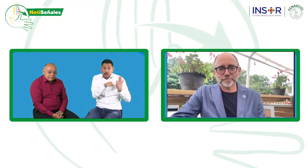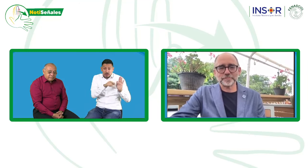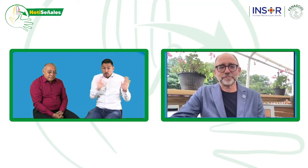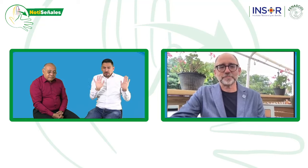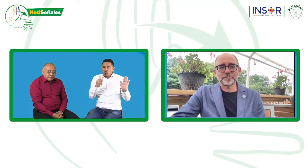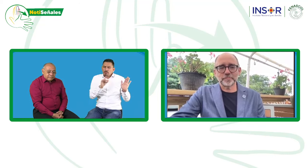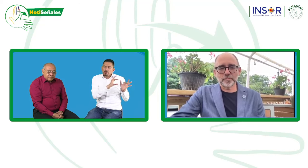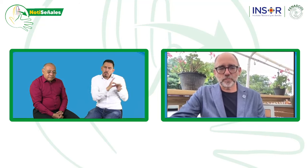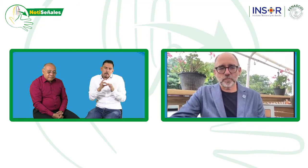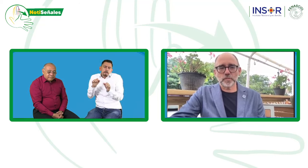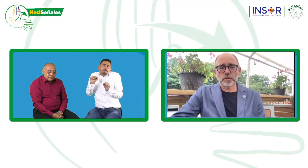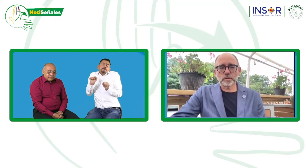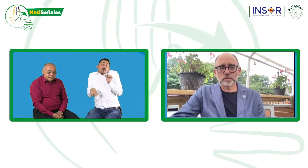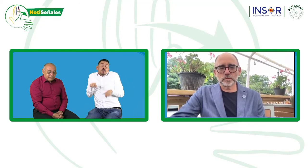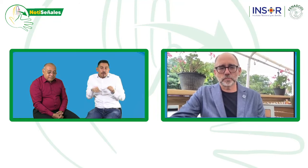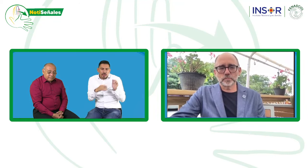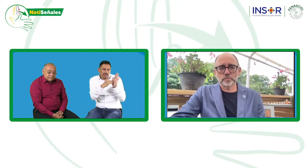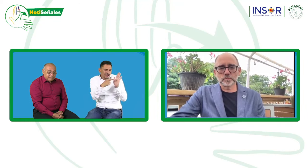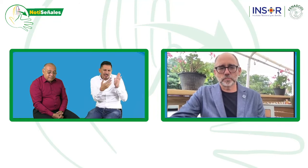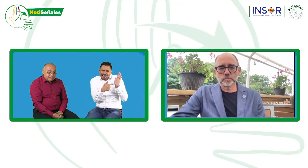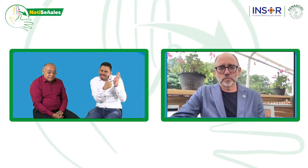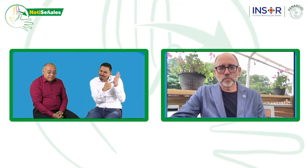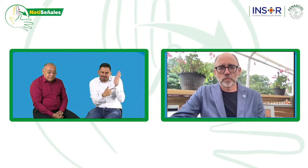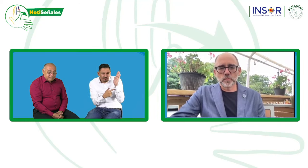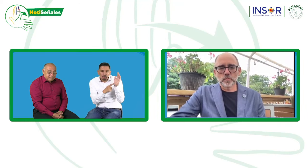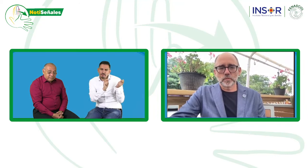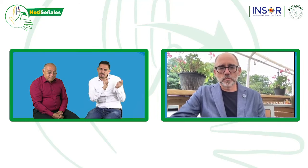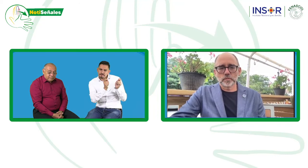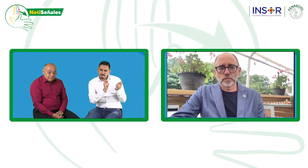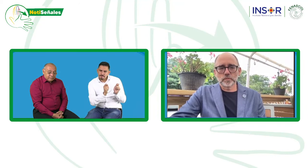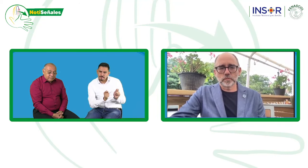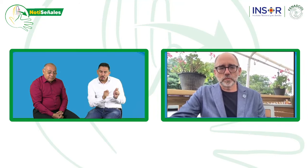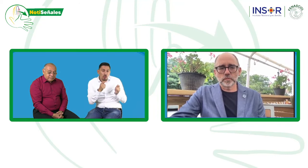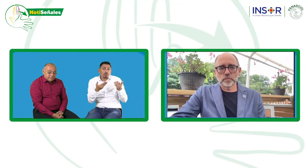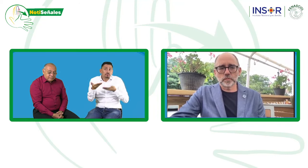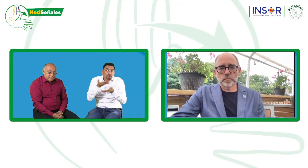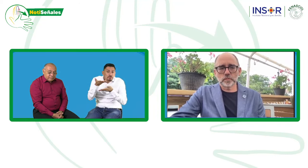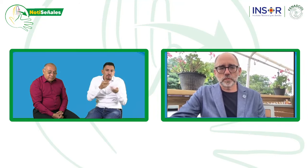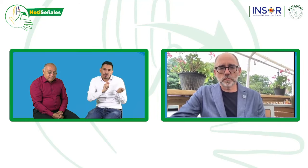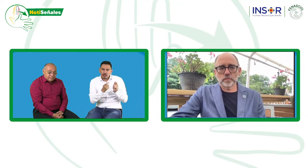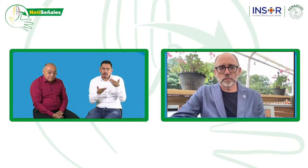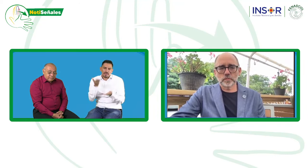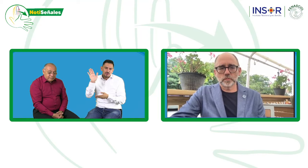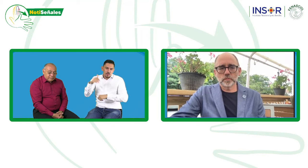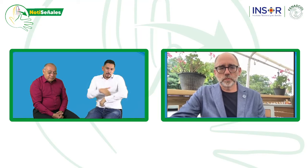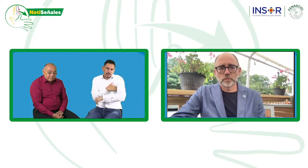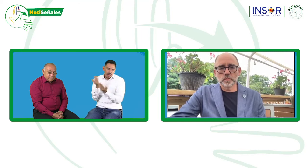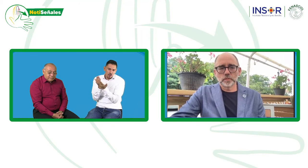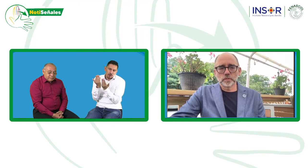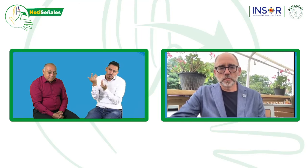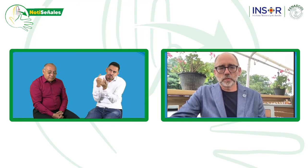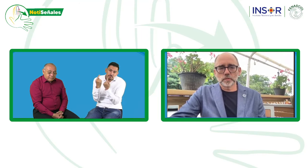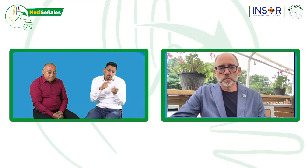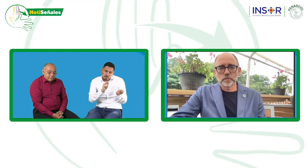estos cuatro años vamos a mirar y seguimiento de este decreto. Posiblemente no solamente este